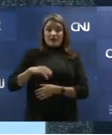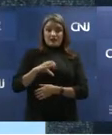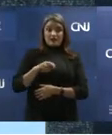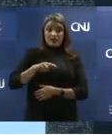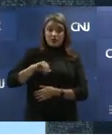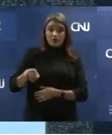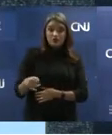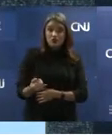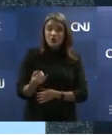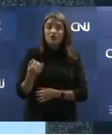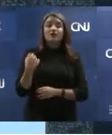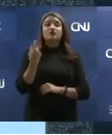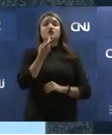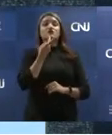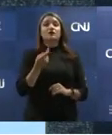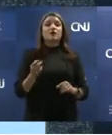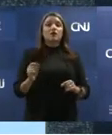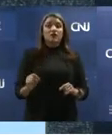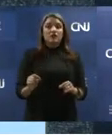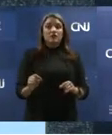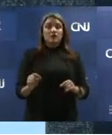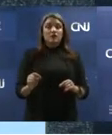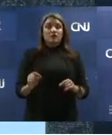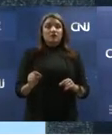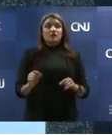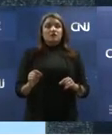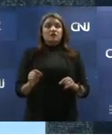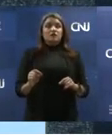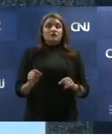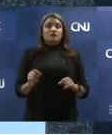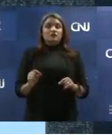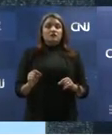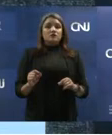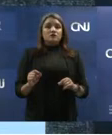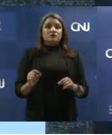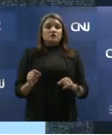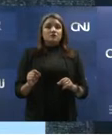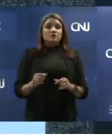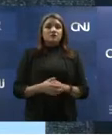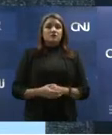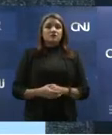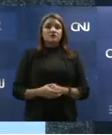oportunidade, que o casamento é uma manifestação consciente e bem